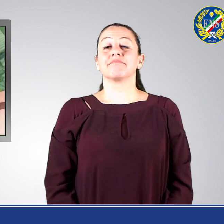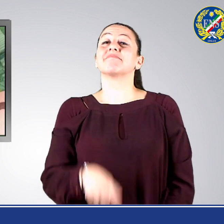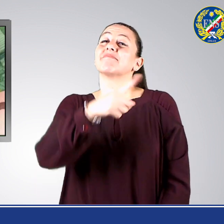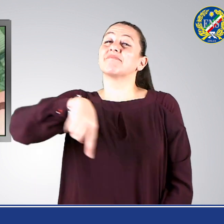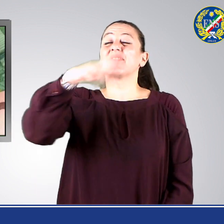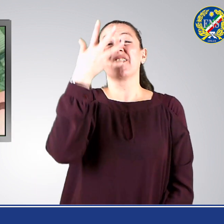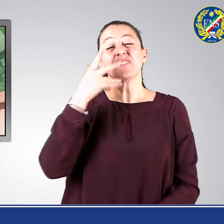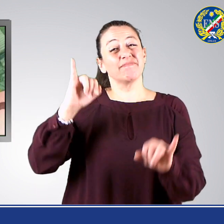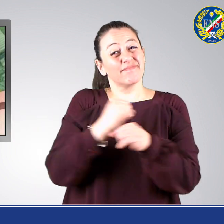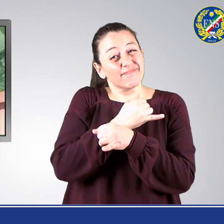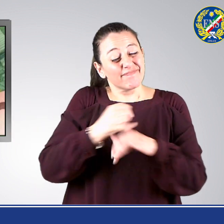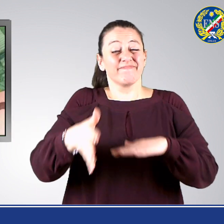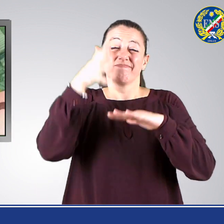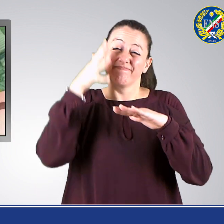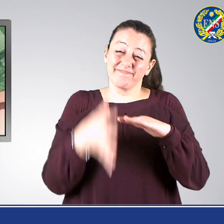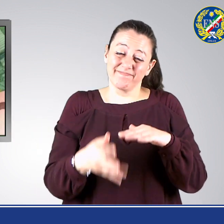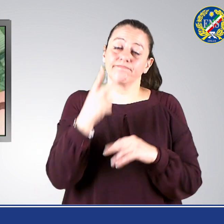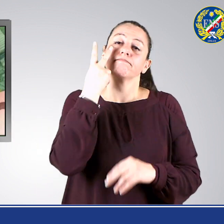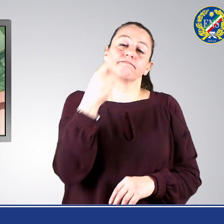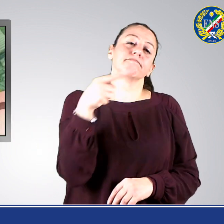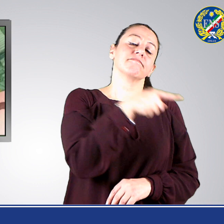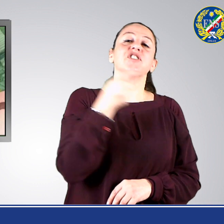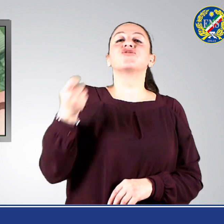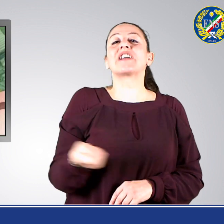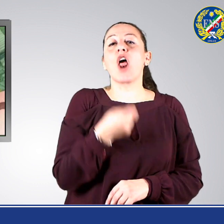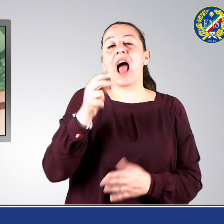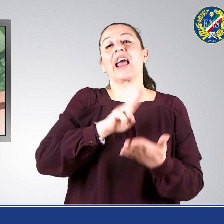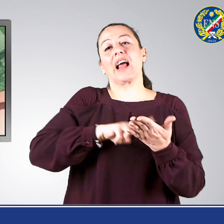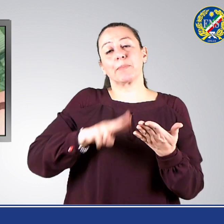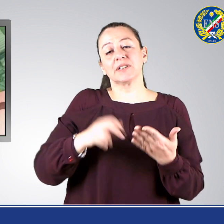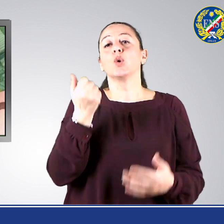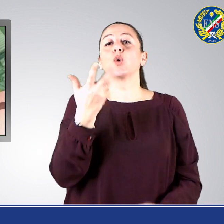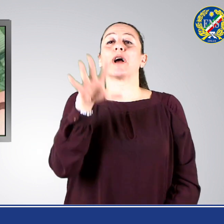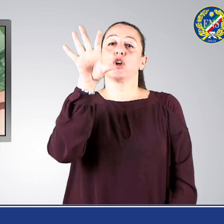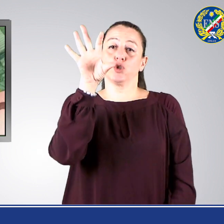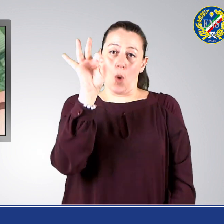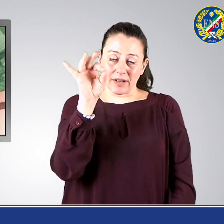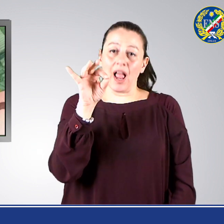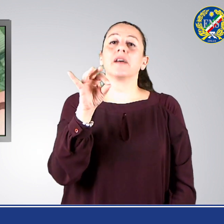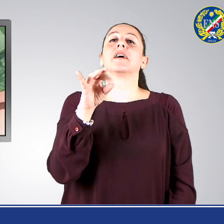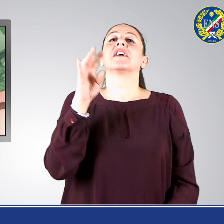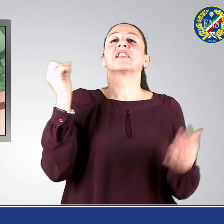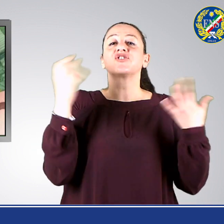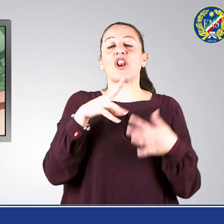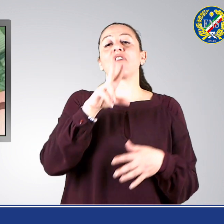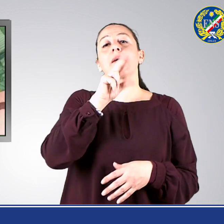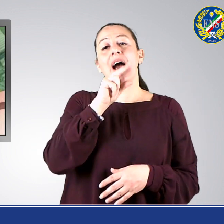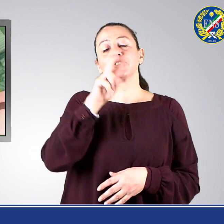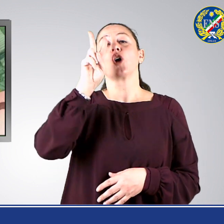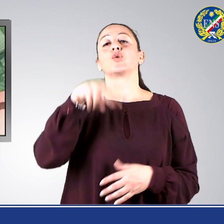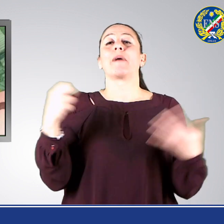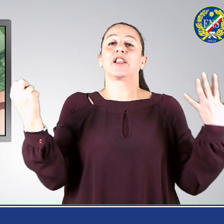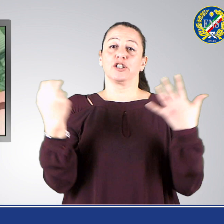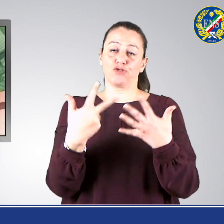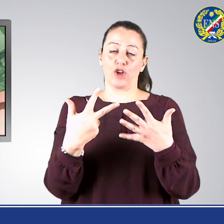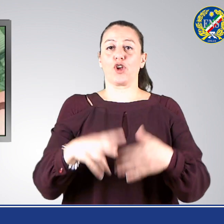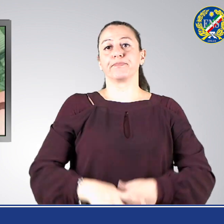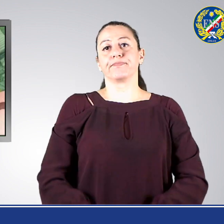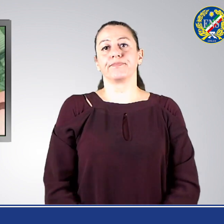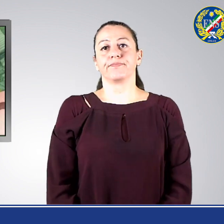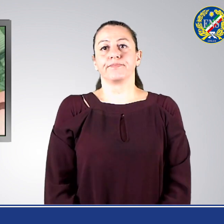Per approfondire vedi la Circolare INPS N. 50 del 19 marzo 2018